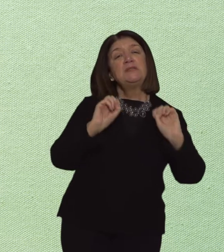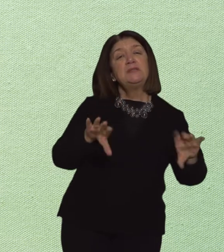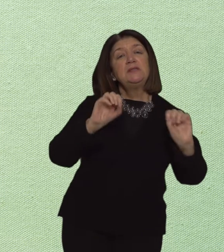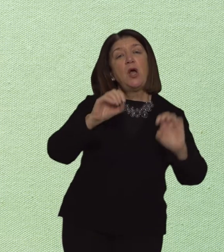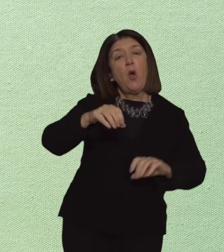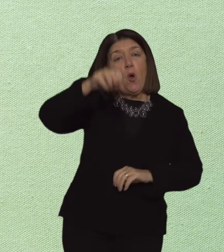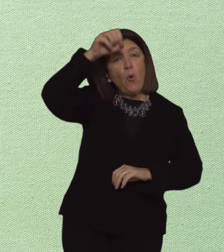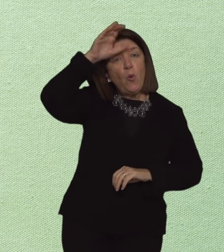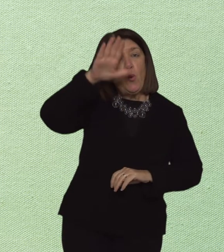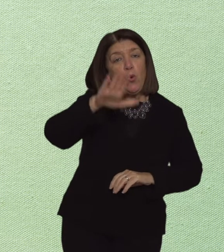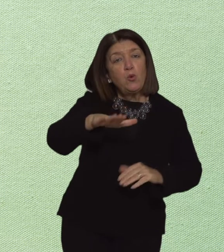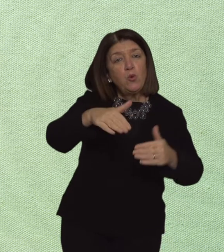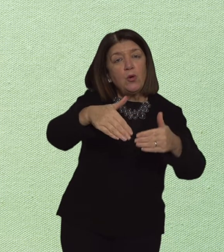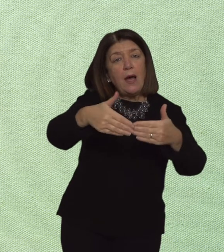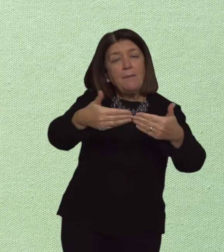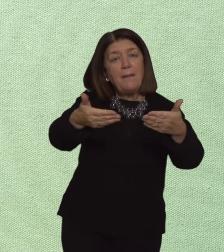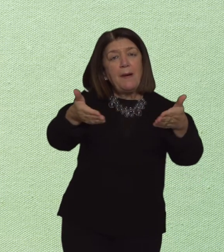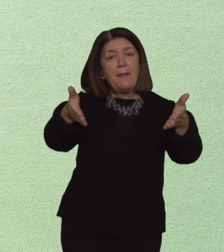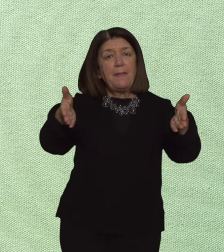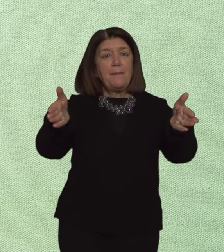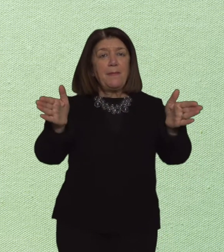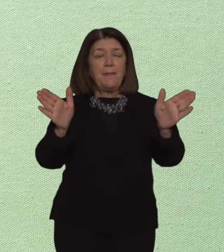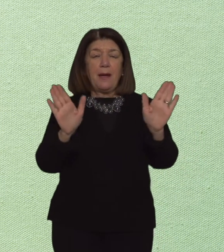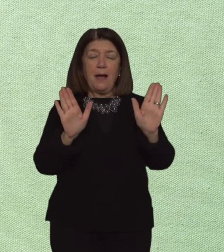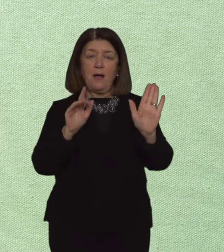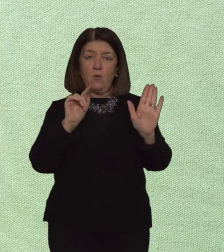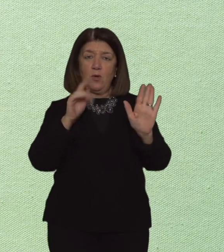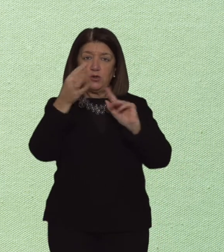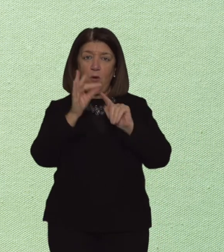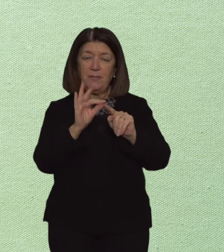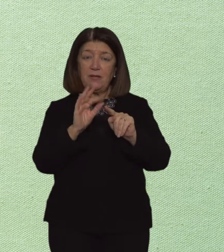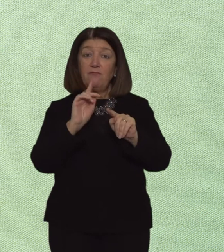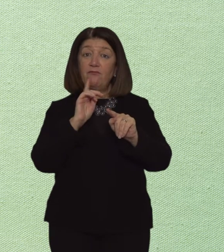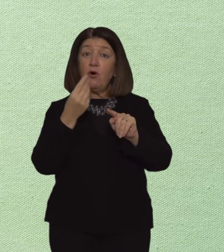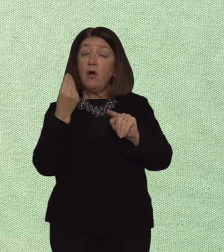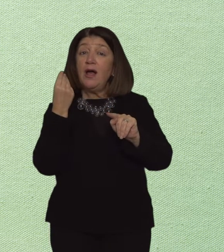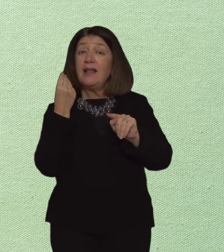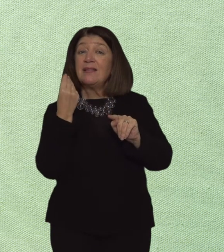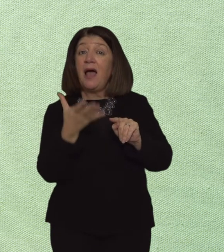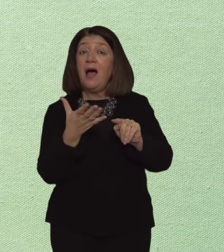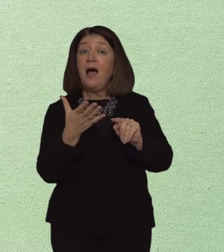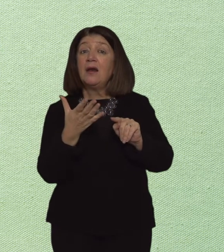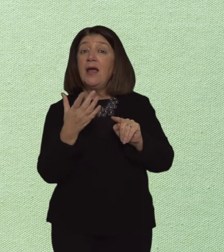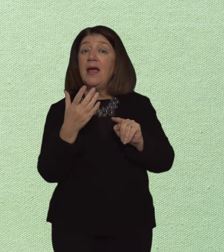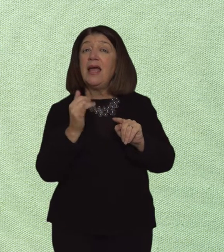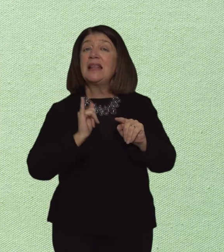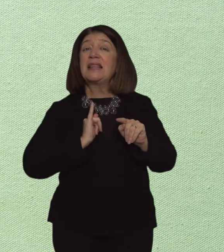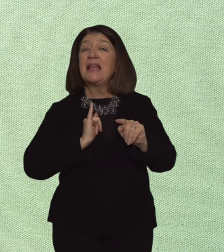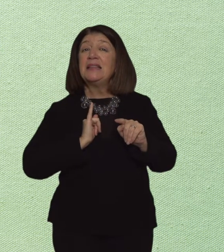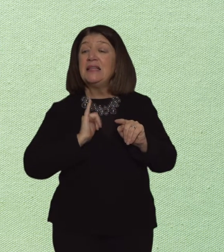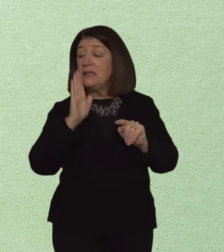umane e anche soprattutto la complessità della natura delle identità. Le identità vengono